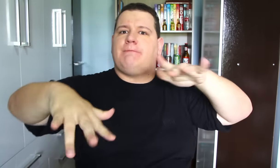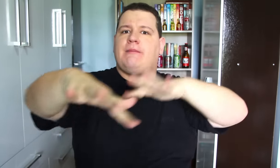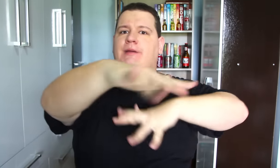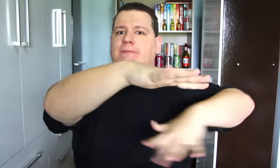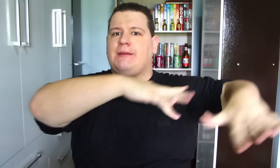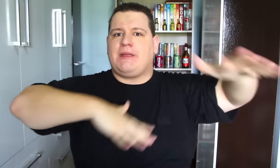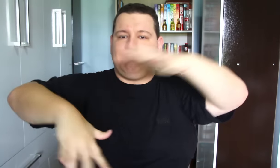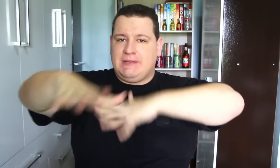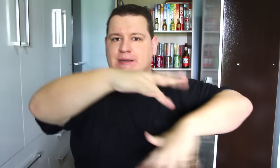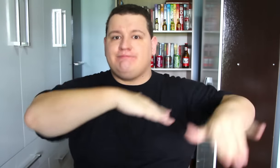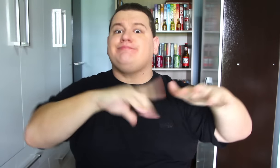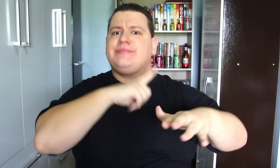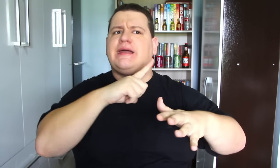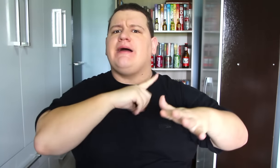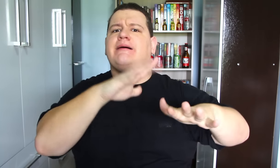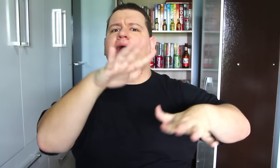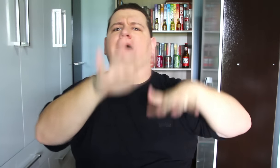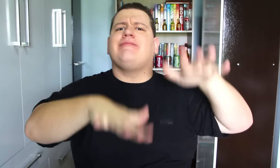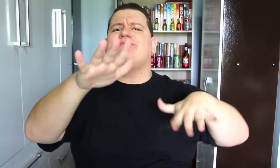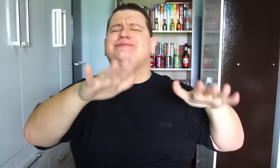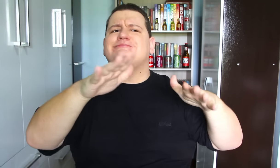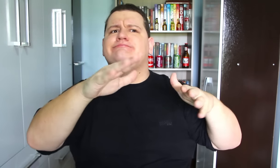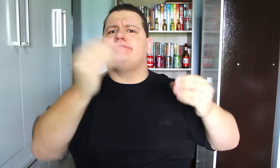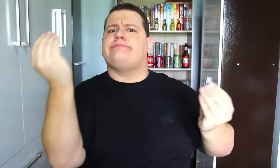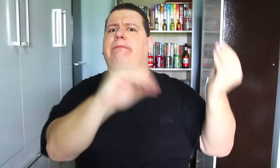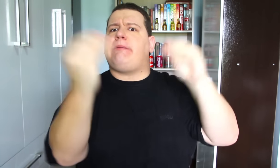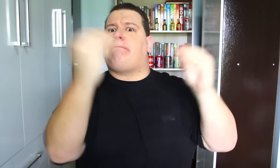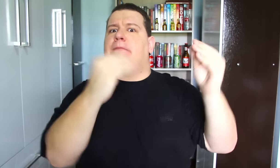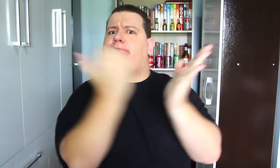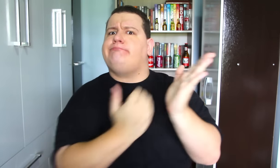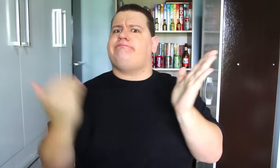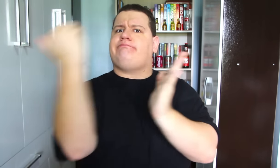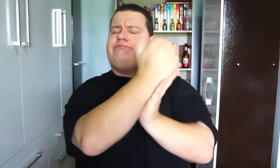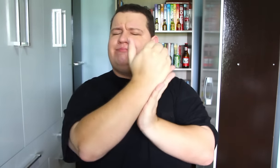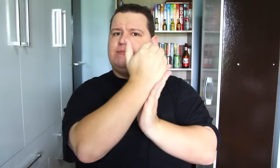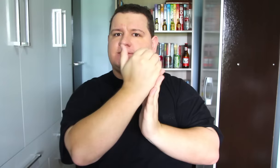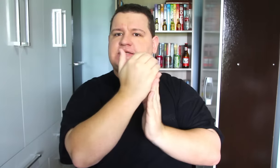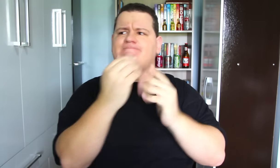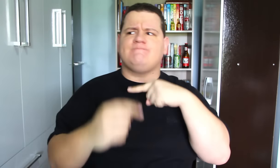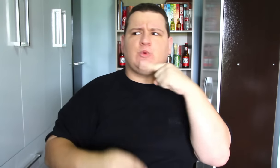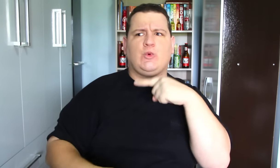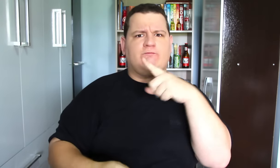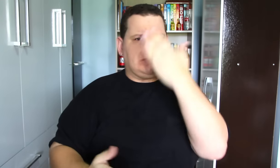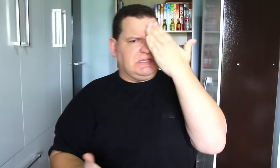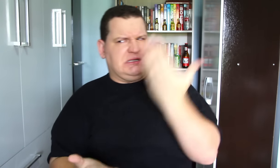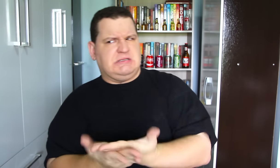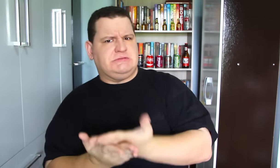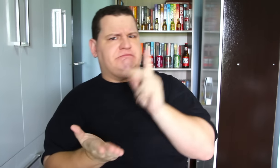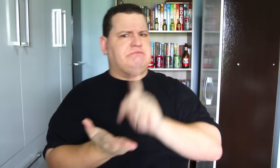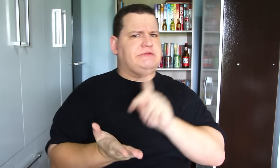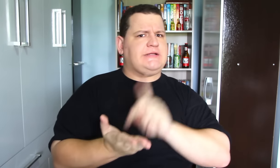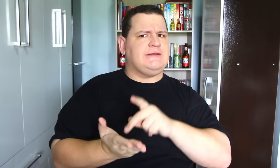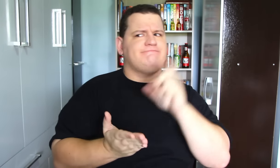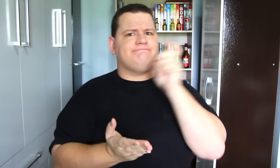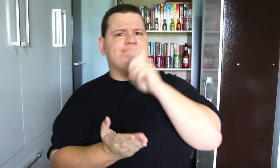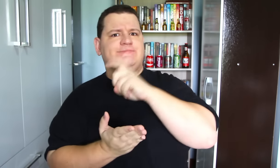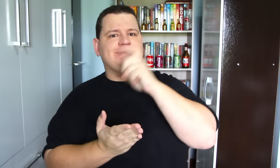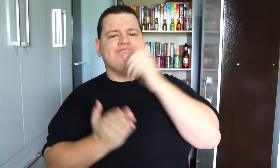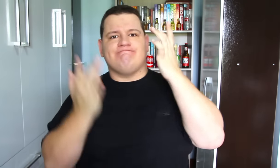As notícias se espalham por aí, até teve gente que adicionou alguns exageros nessas histórias que se tornam duvidosas.